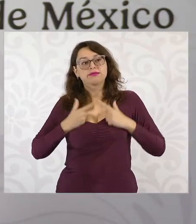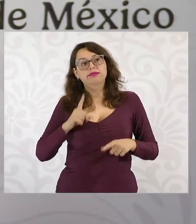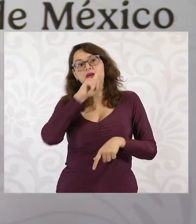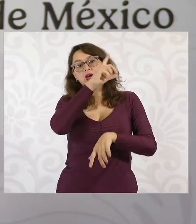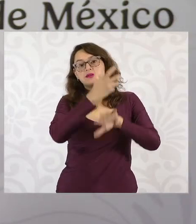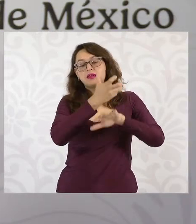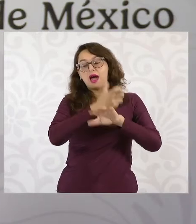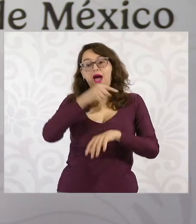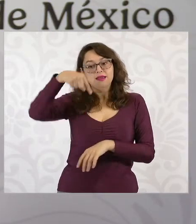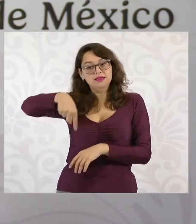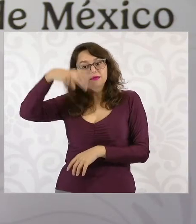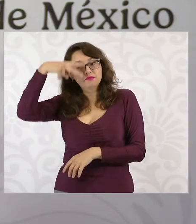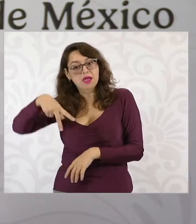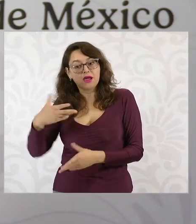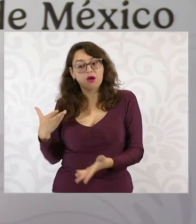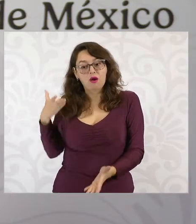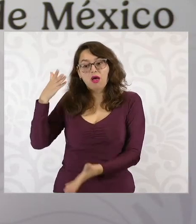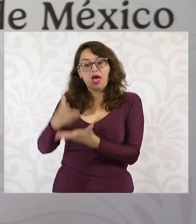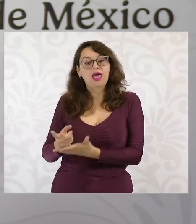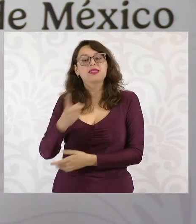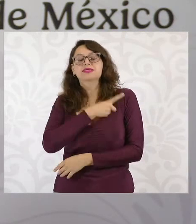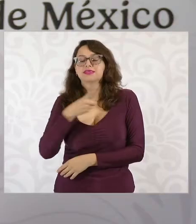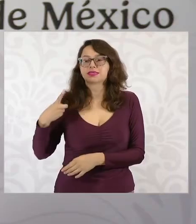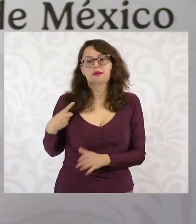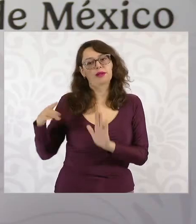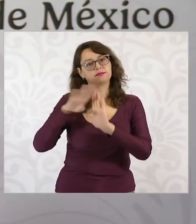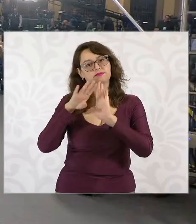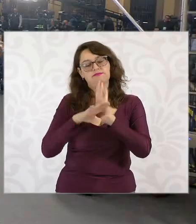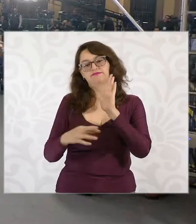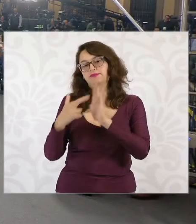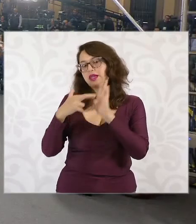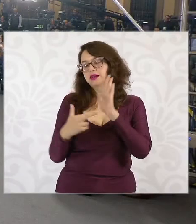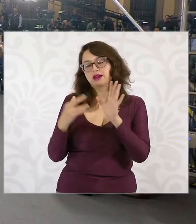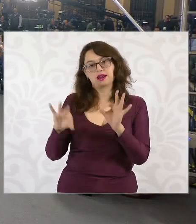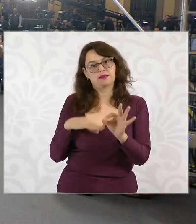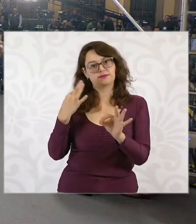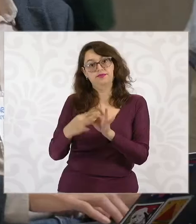en México tienen que actuar necesariamente bajo un protocolo. Es la única ocasión que han participado